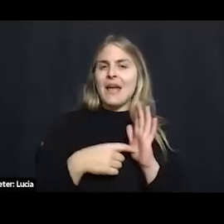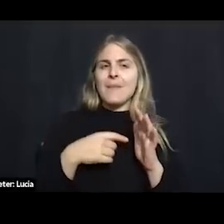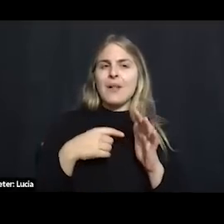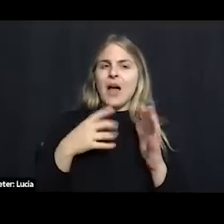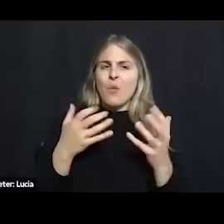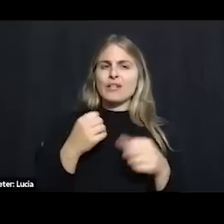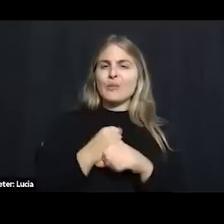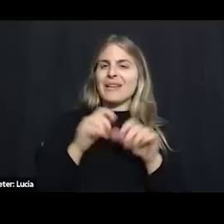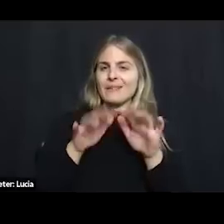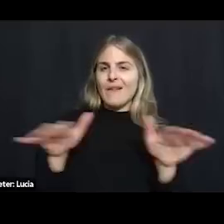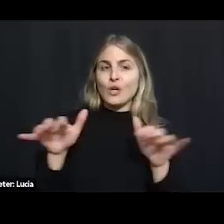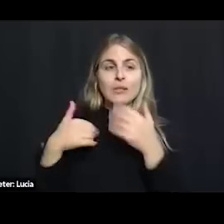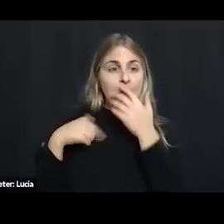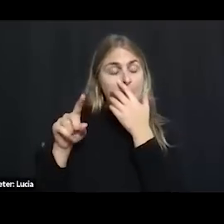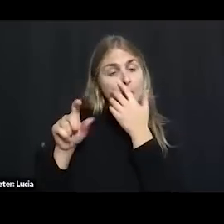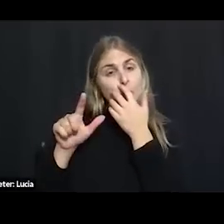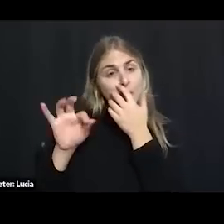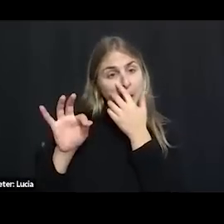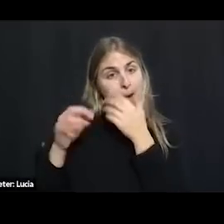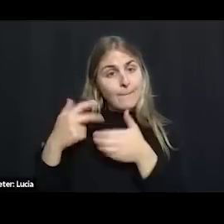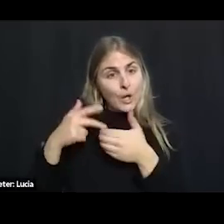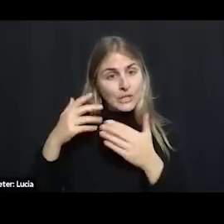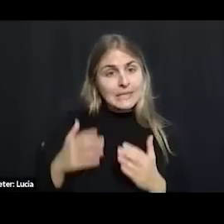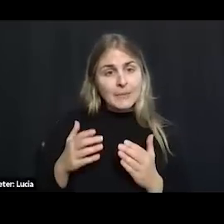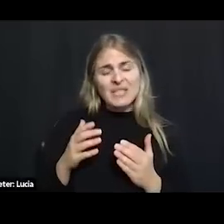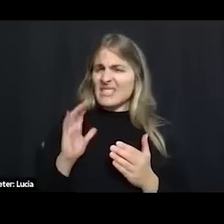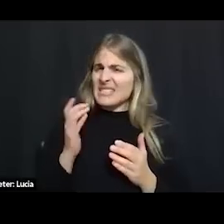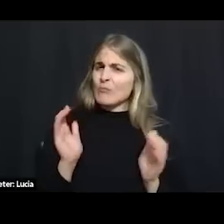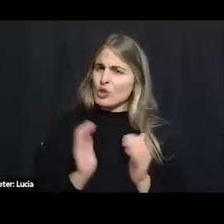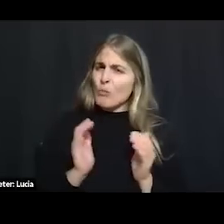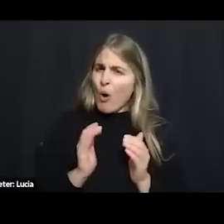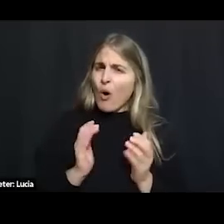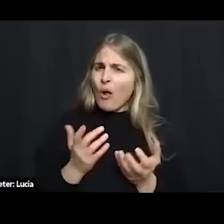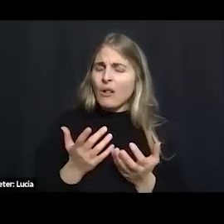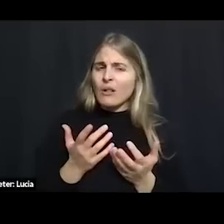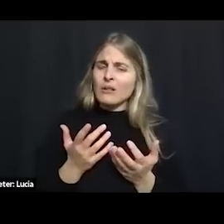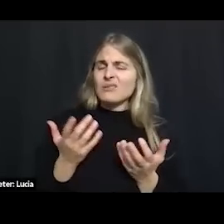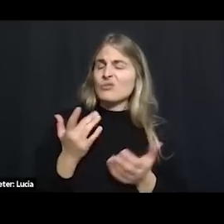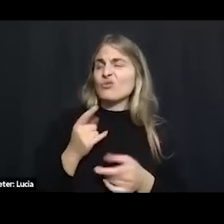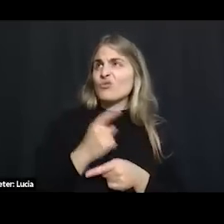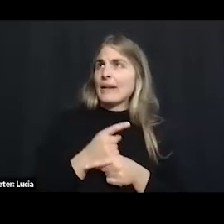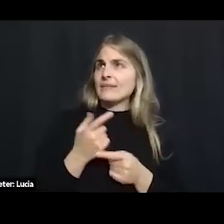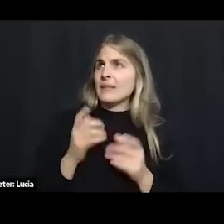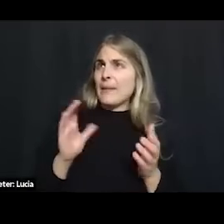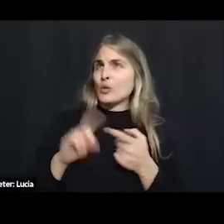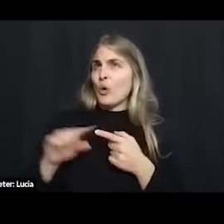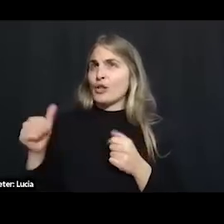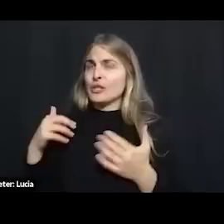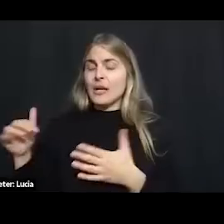y 149 participantes pueden parecer pocos para los estudios amplios que tendemos a hacer, pero solo quiero que se sepa que,